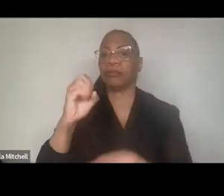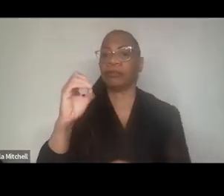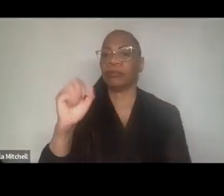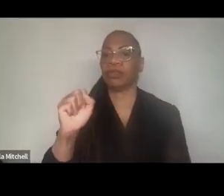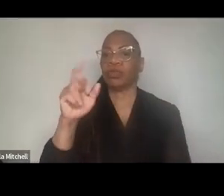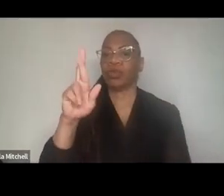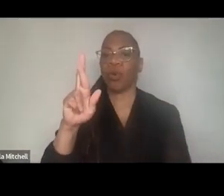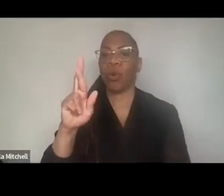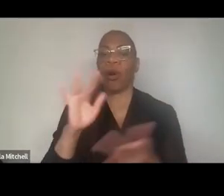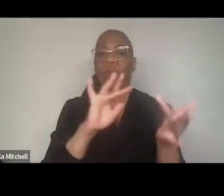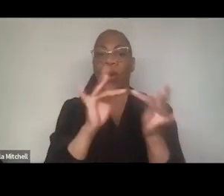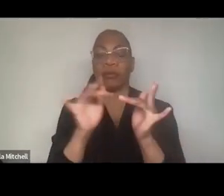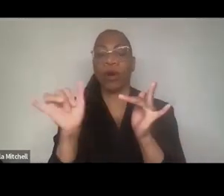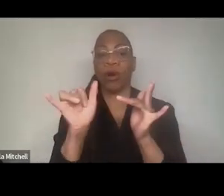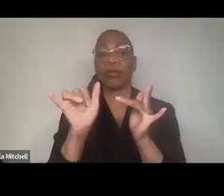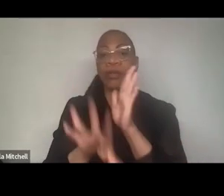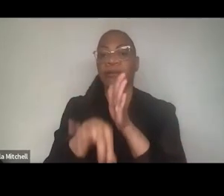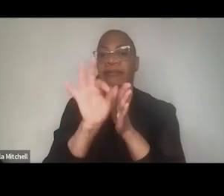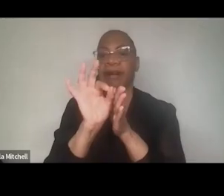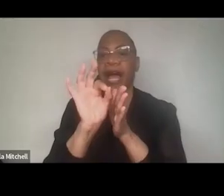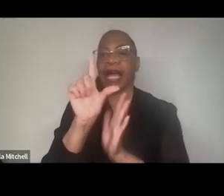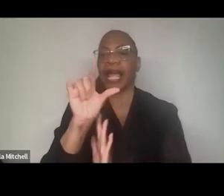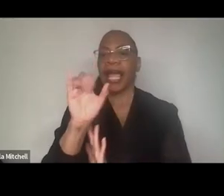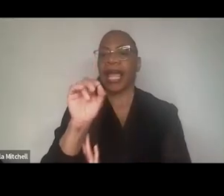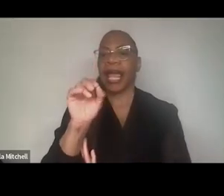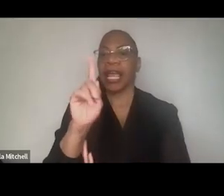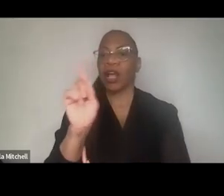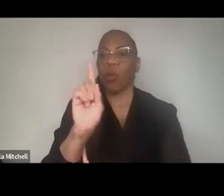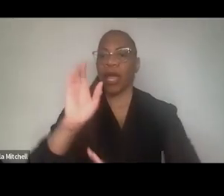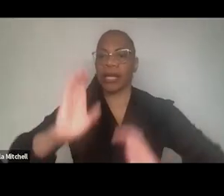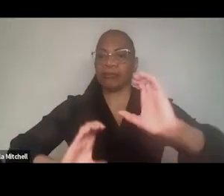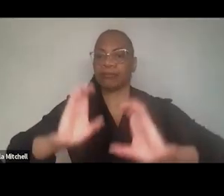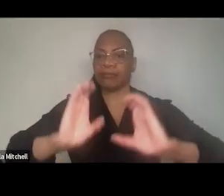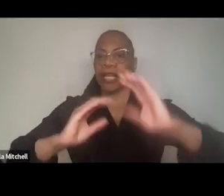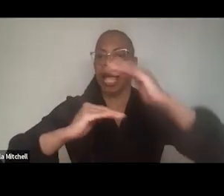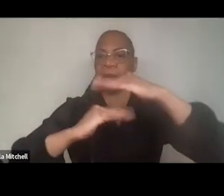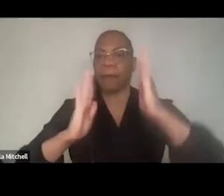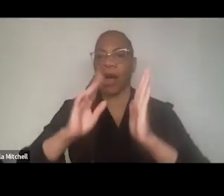También pueden encontrar un enlace en el chat, y en los correos electrónicos de recordatorio para el seminario web de hoy.